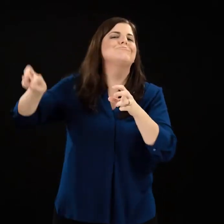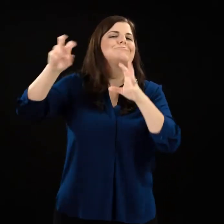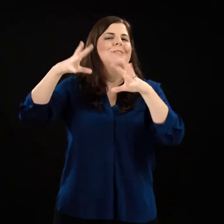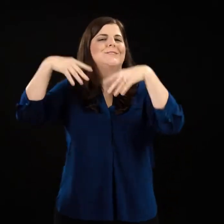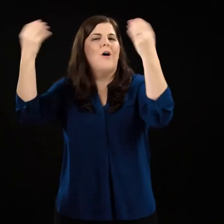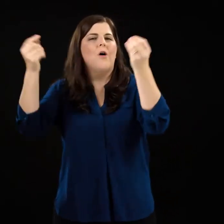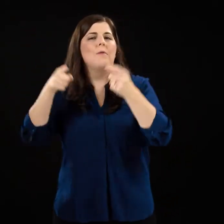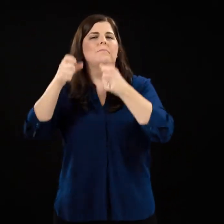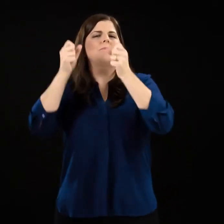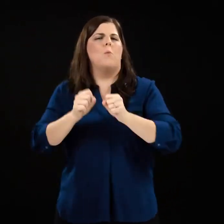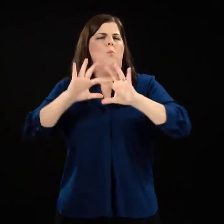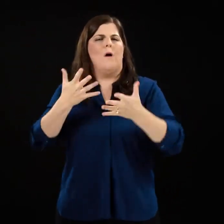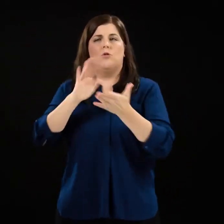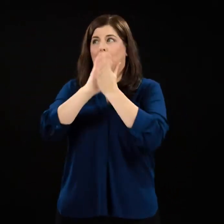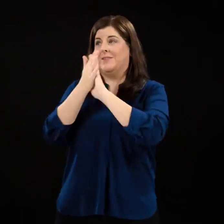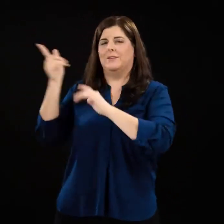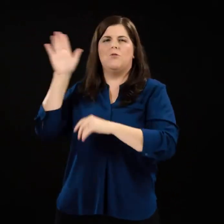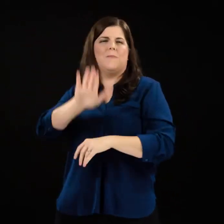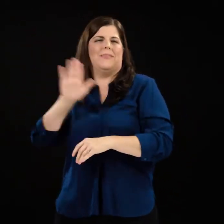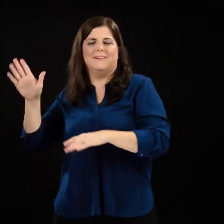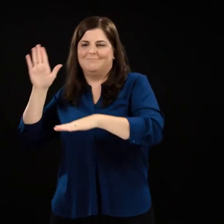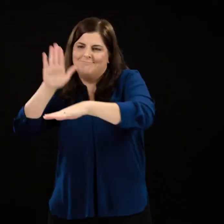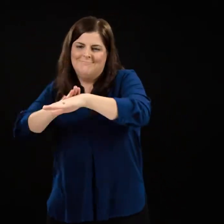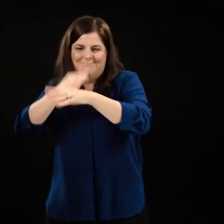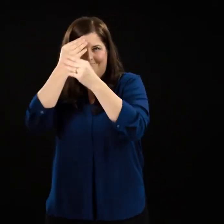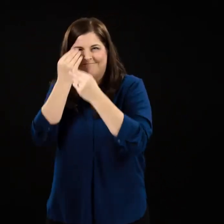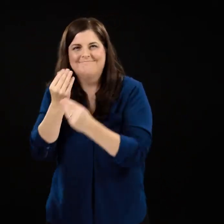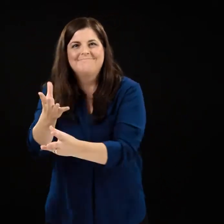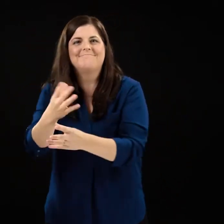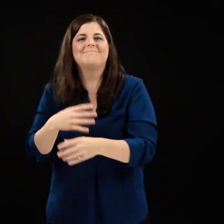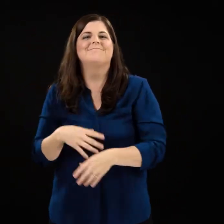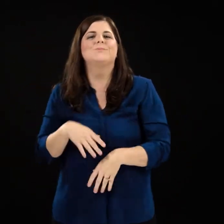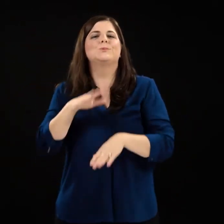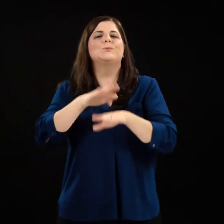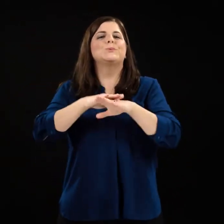7 jours civils pour réapprovisionner le compte et conserver son solde.